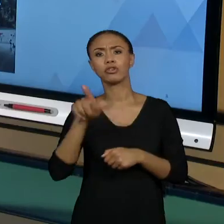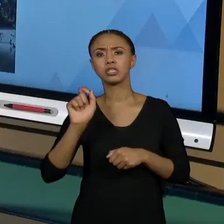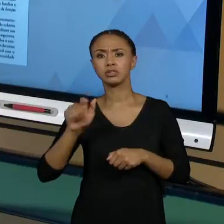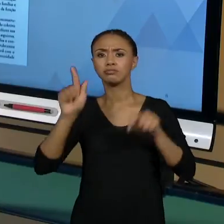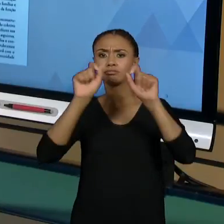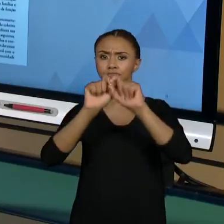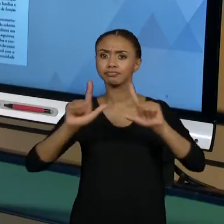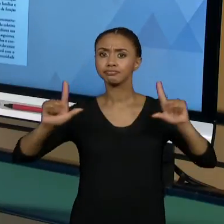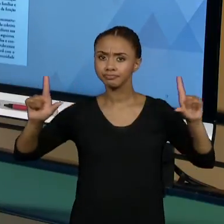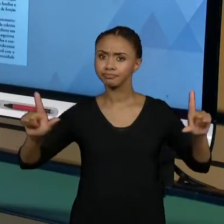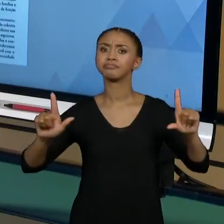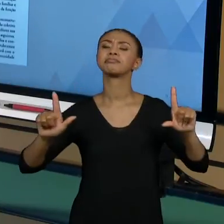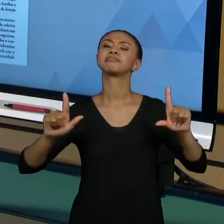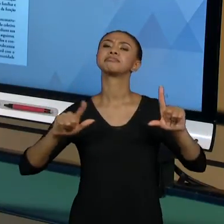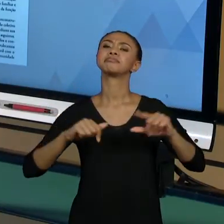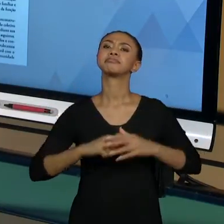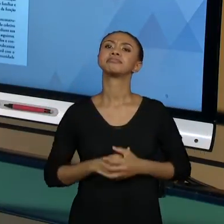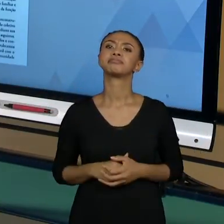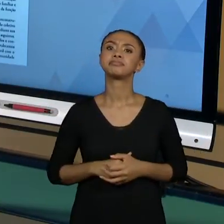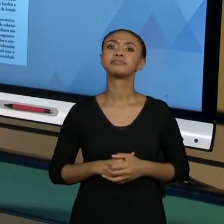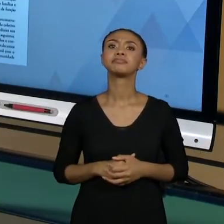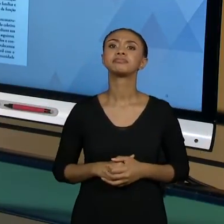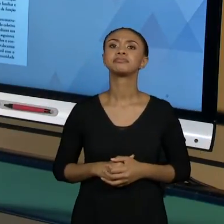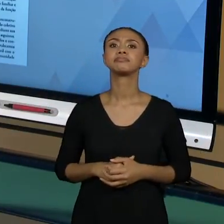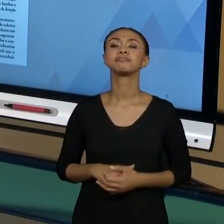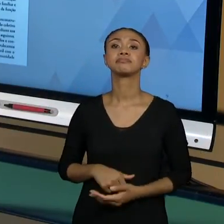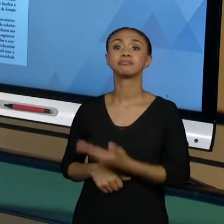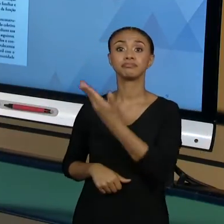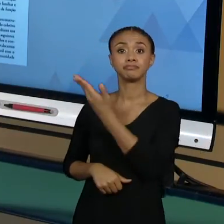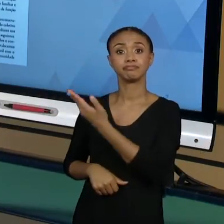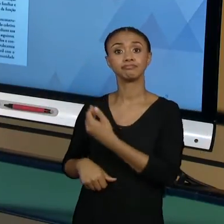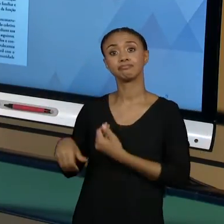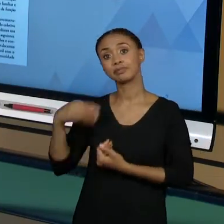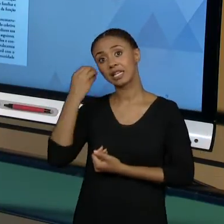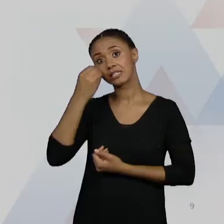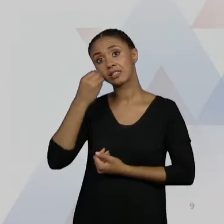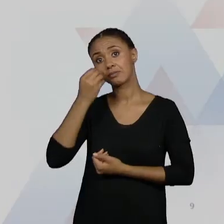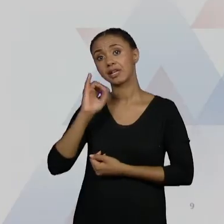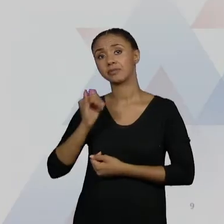EXEMPLO ESSE RELATO, FEITO PELO PROFESSOR JORGE